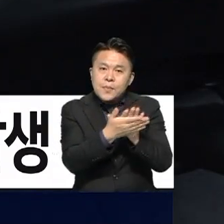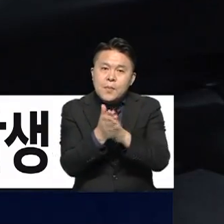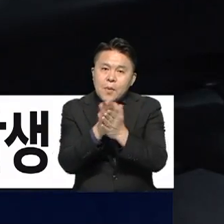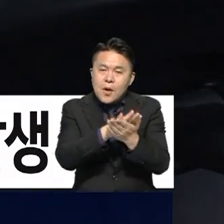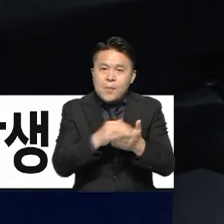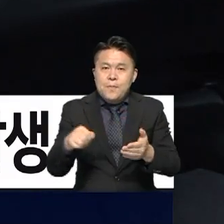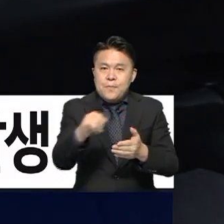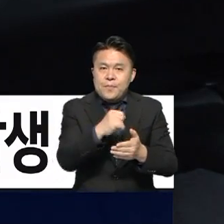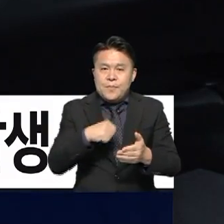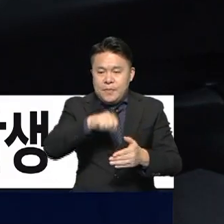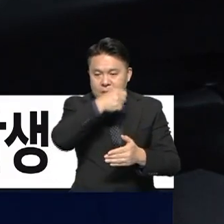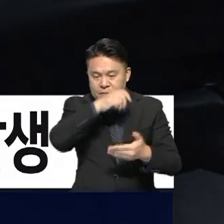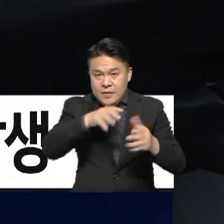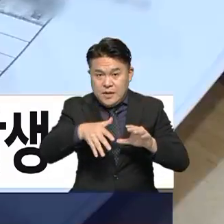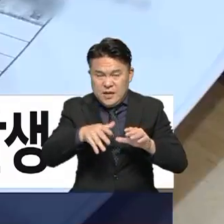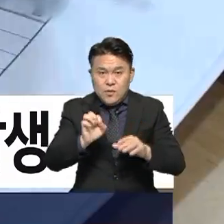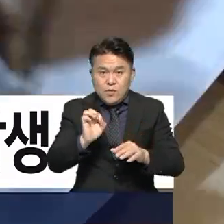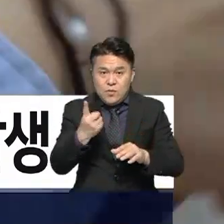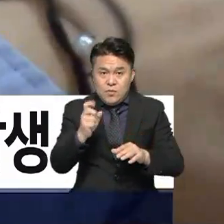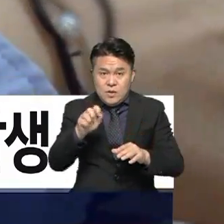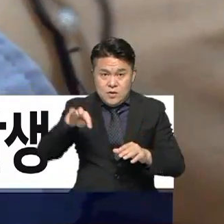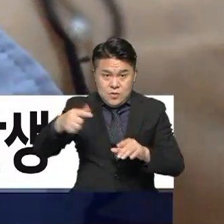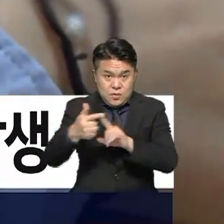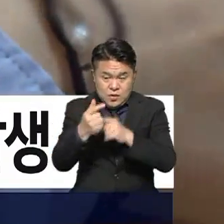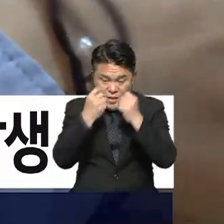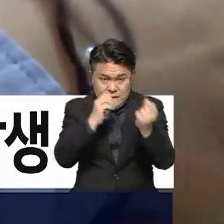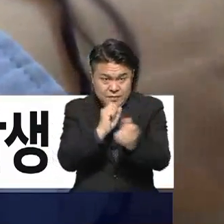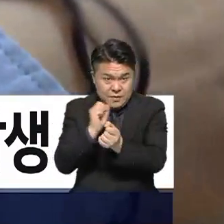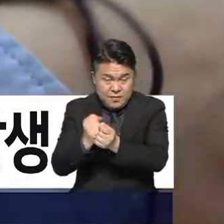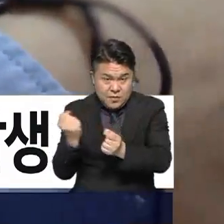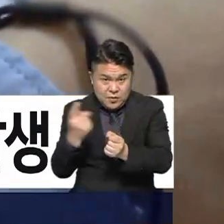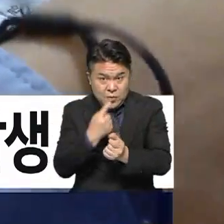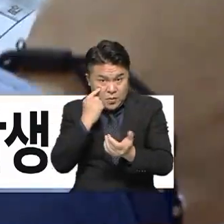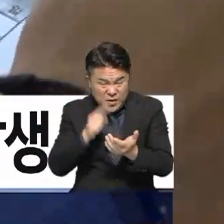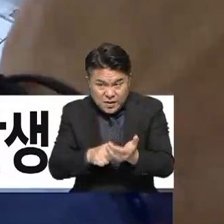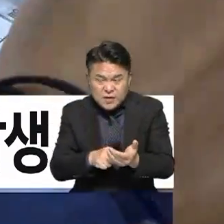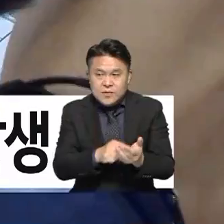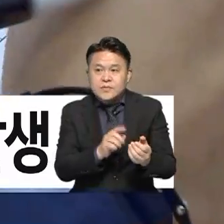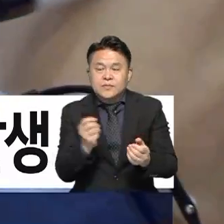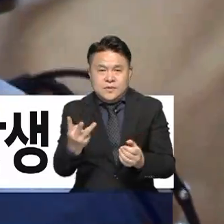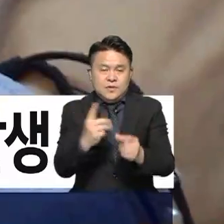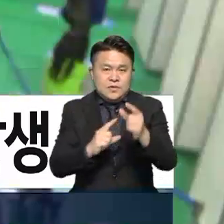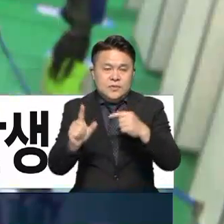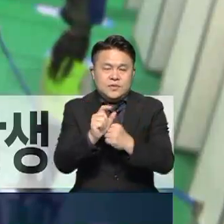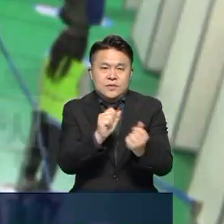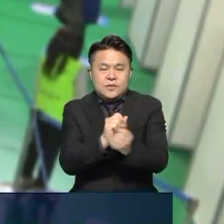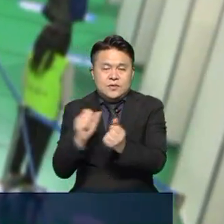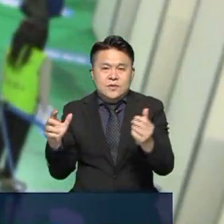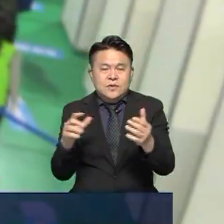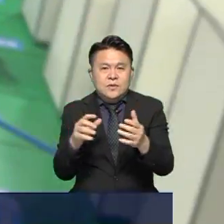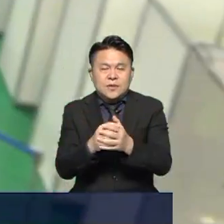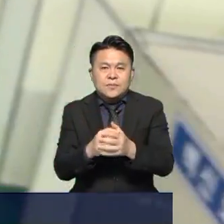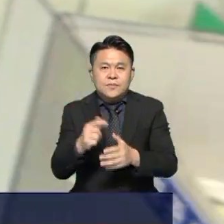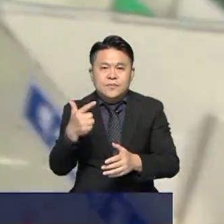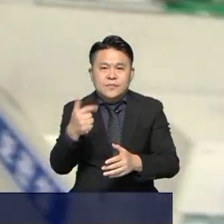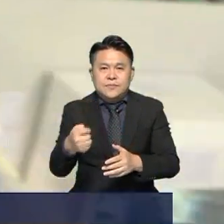사례가 3명 더 확인돼 누적 감염자는 63명으로 늘었습니다. 정부는 오늘 백신 3차 추가 접종을 기본